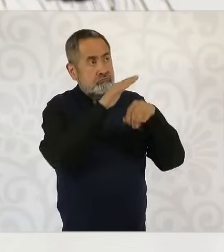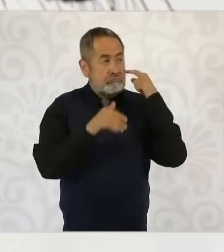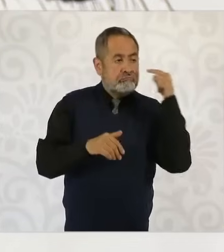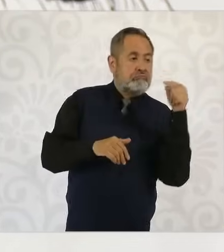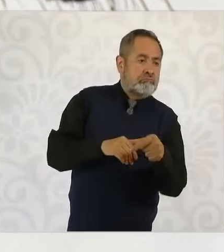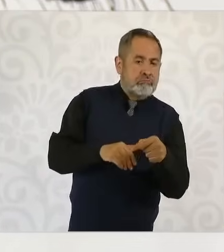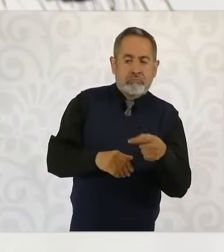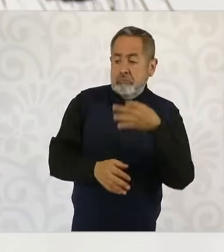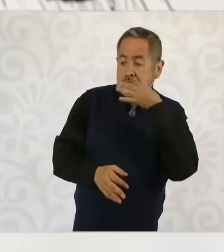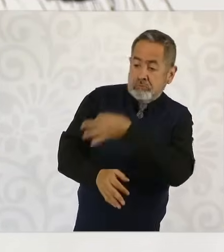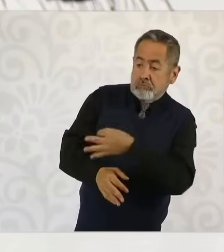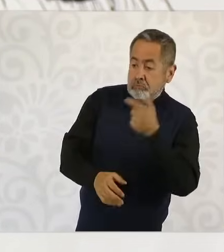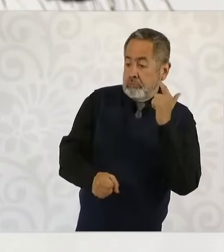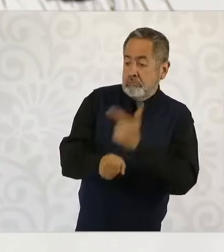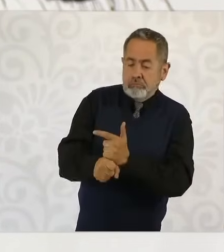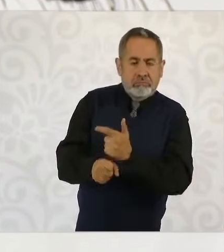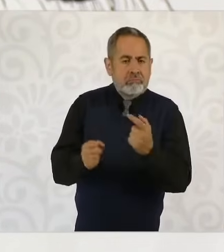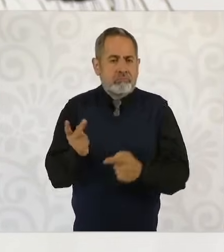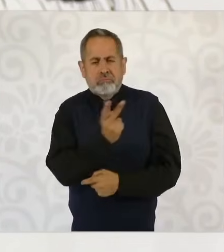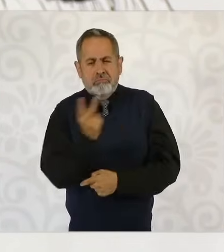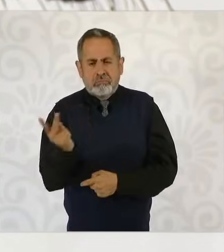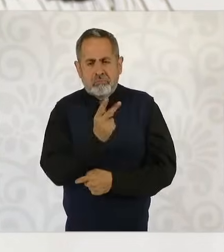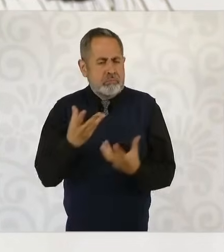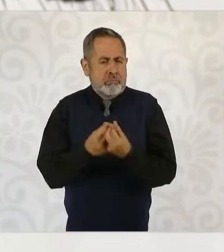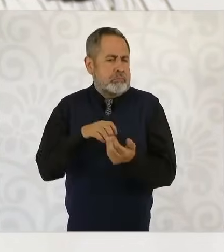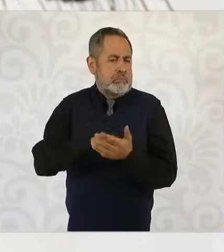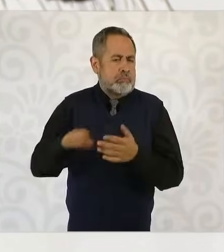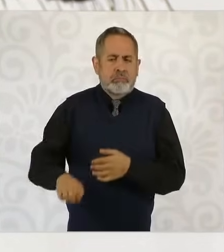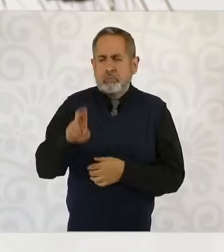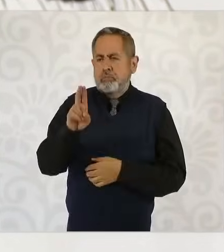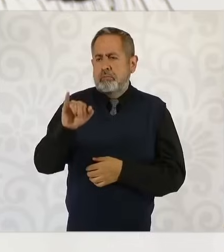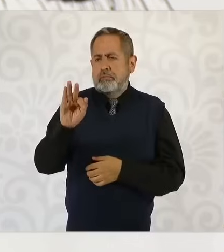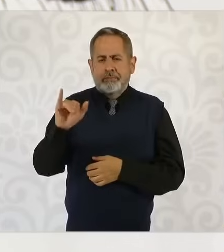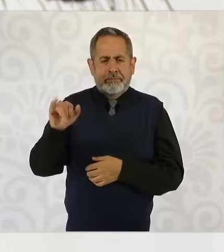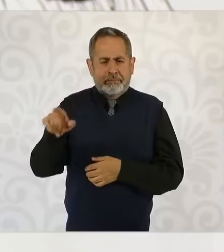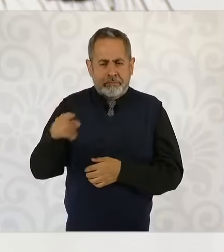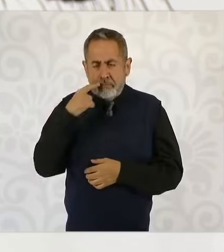entre las distintas instituciones en México la WIF por ejemplo para poder congelar cuentas para